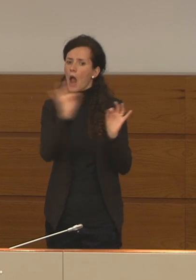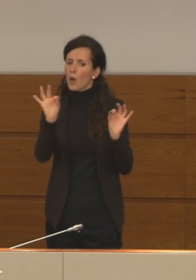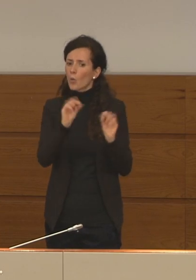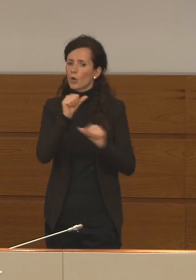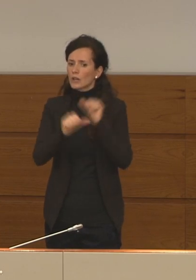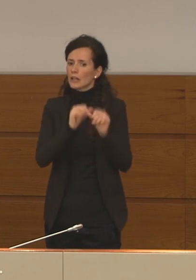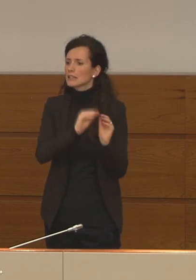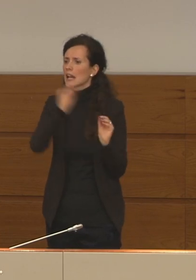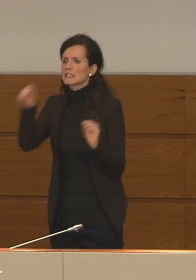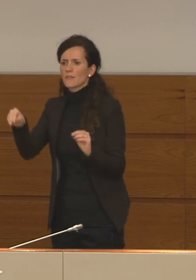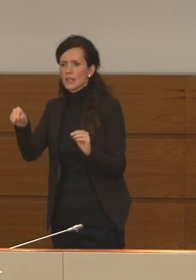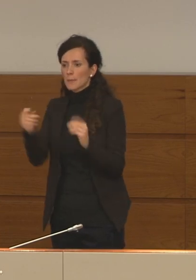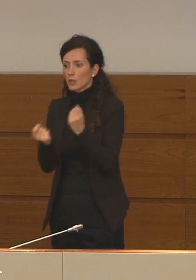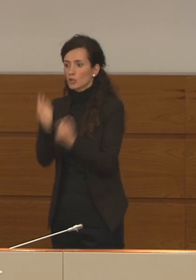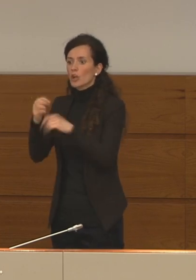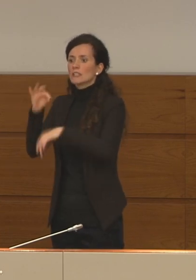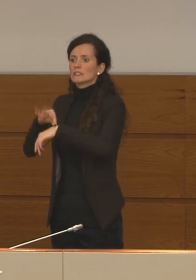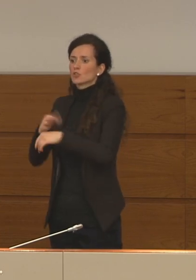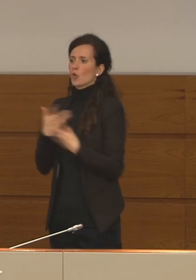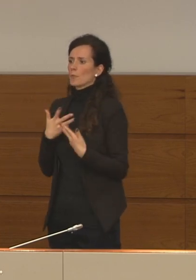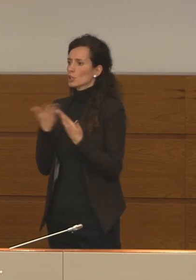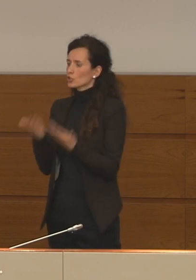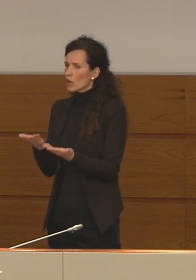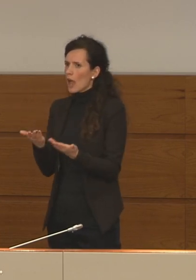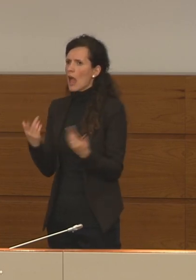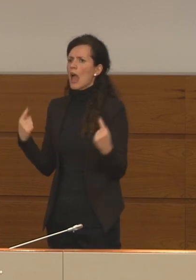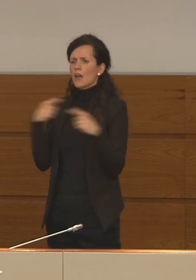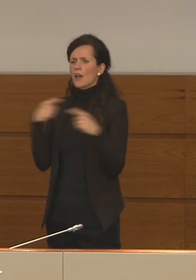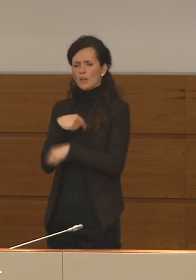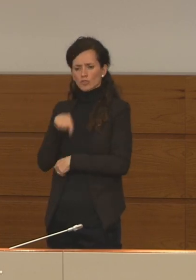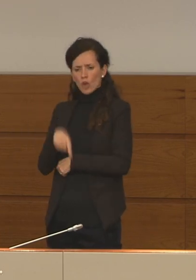Oggi vedo c'è un ritorno all'isolamento domiciliare quindi stanno meglio?